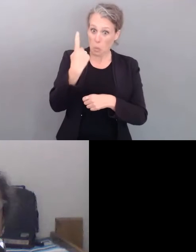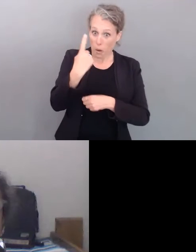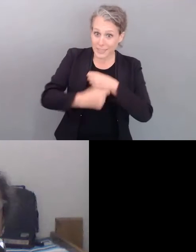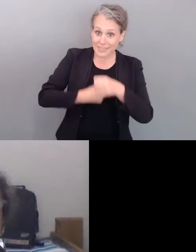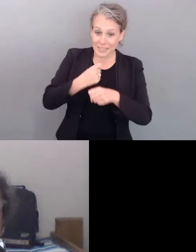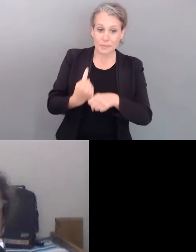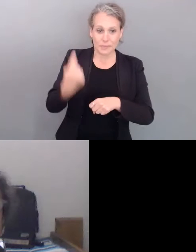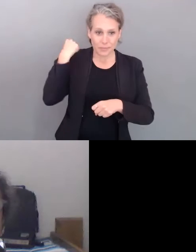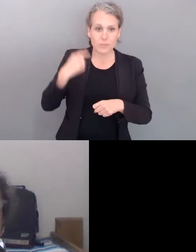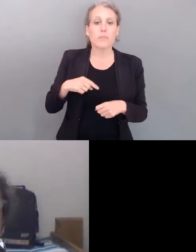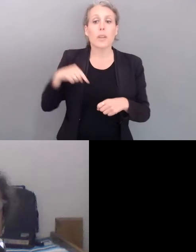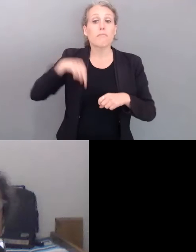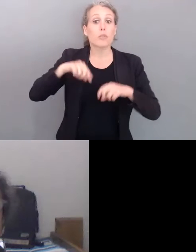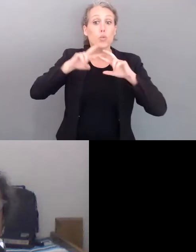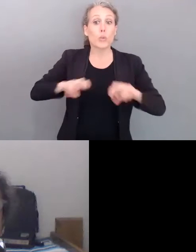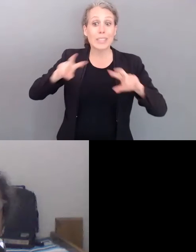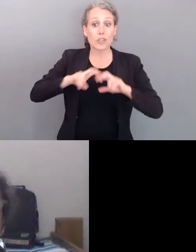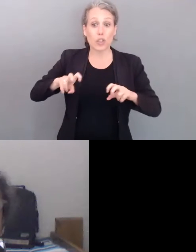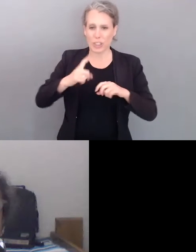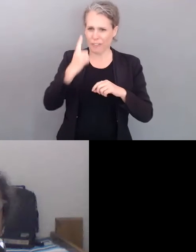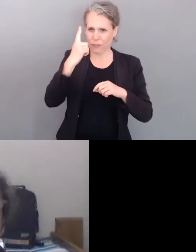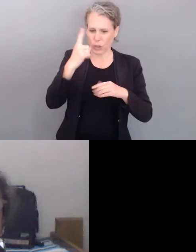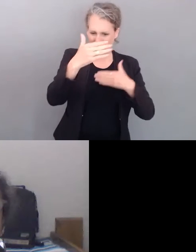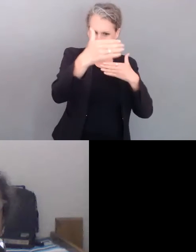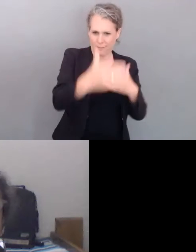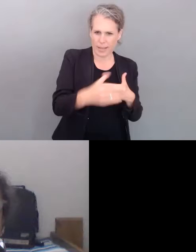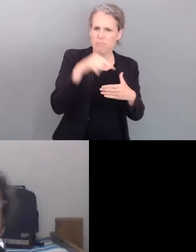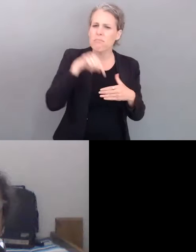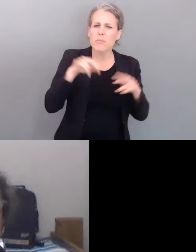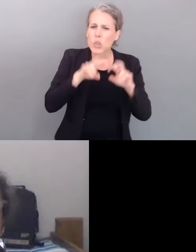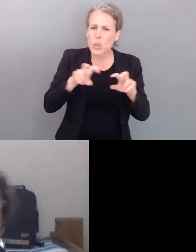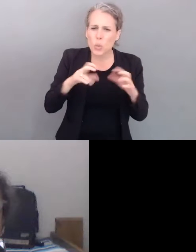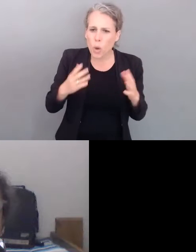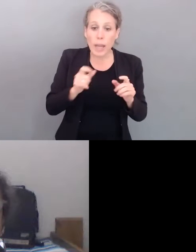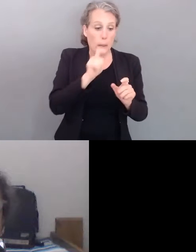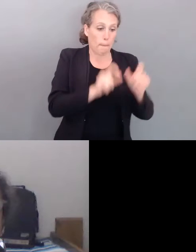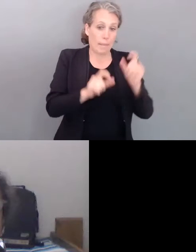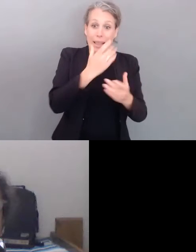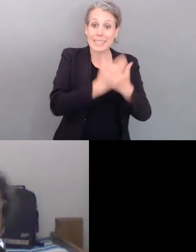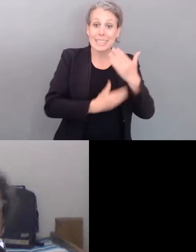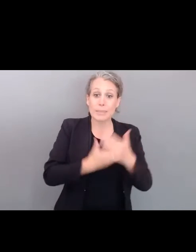Entonces, brevemente como introducción: el año pasado, hace casi un año, presentamos la